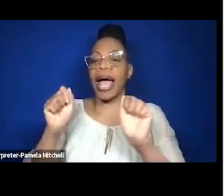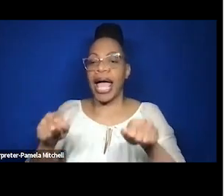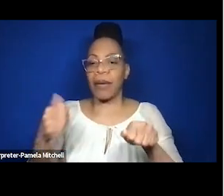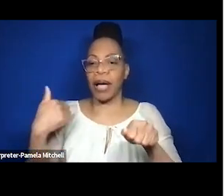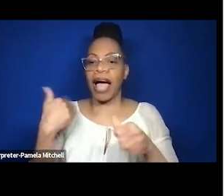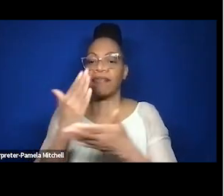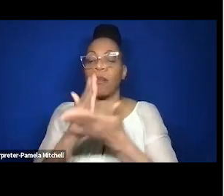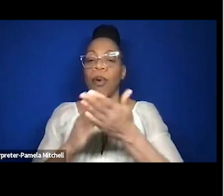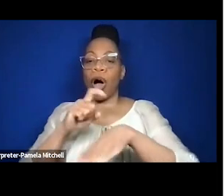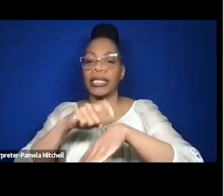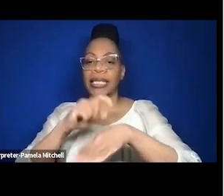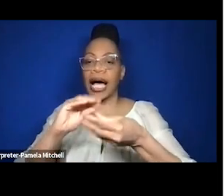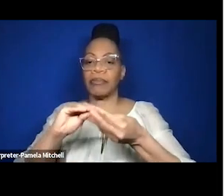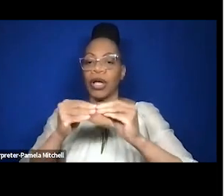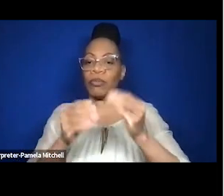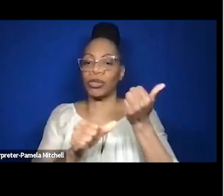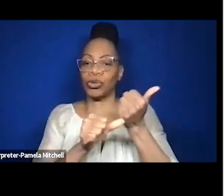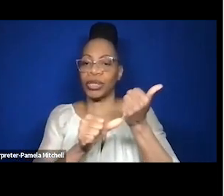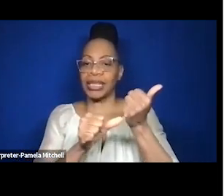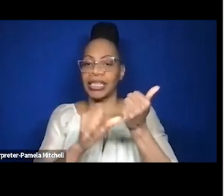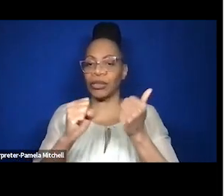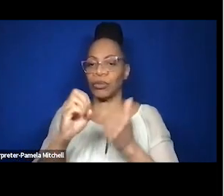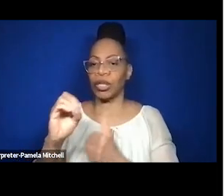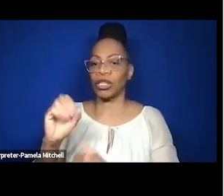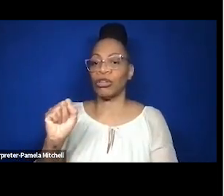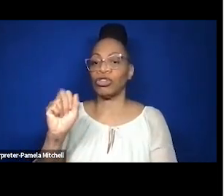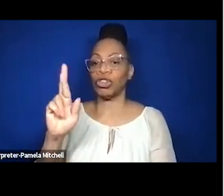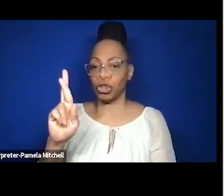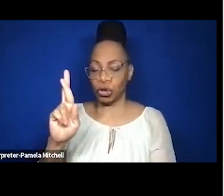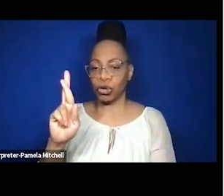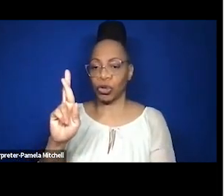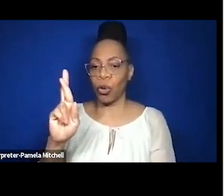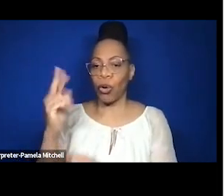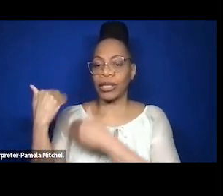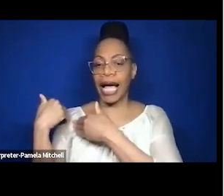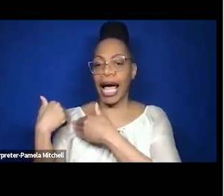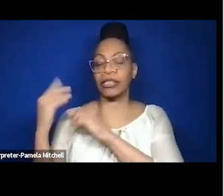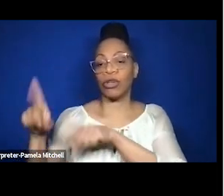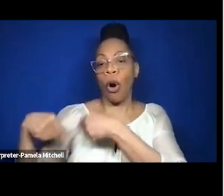para ayudar con las tareas de SOAR y PATH. Entonces, mientras yo me concentro en revisar registros